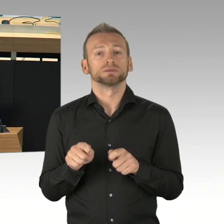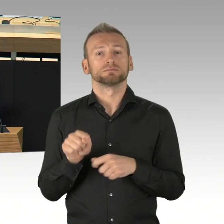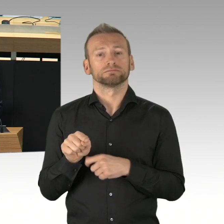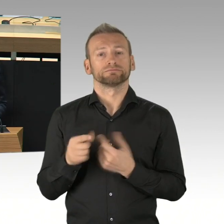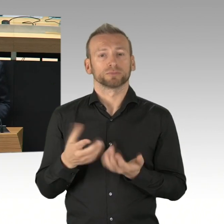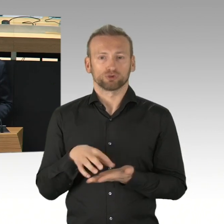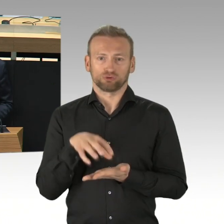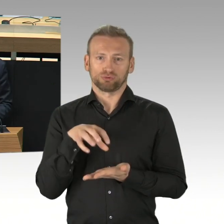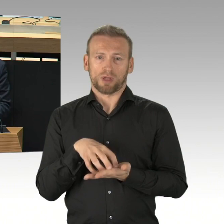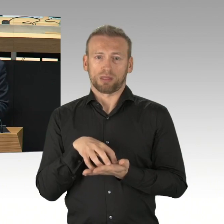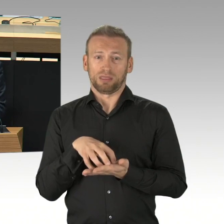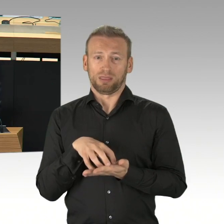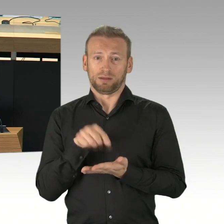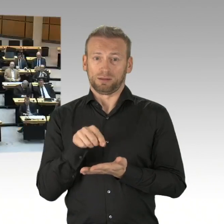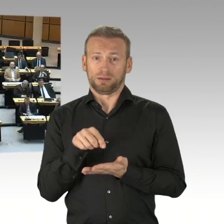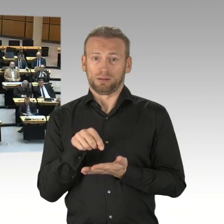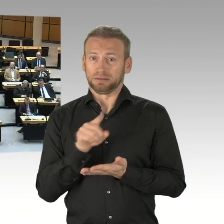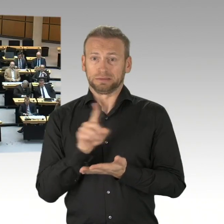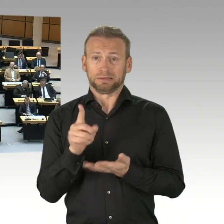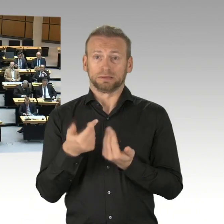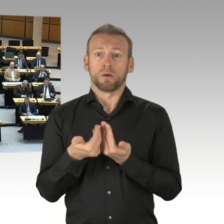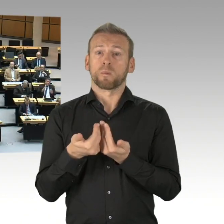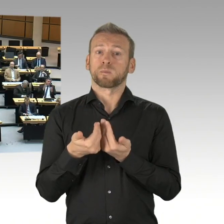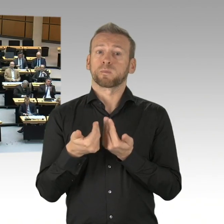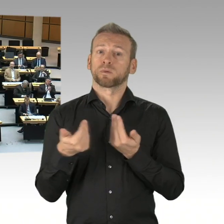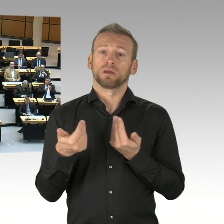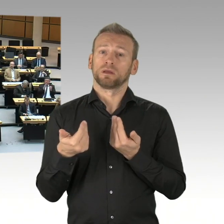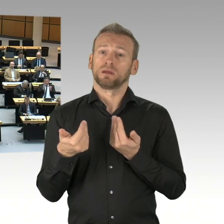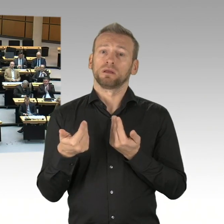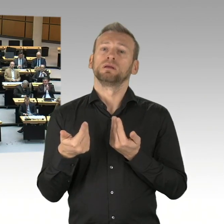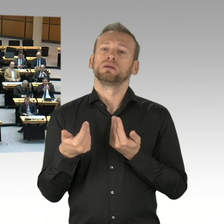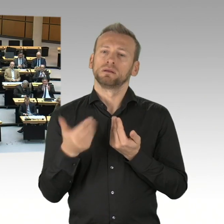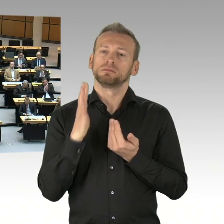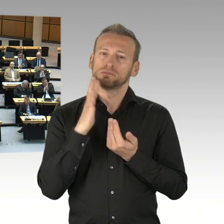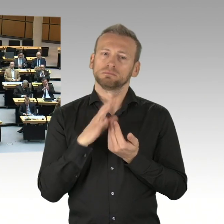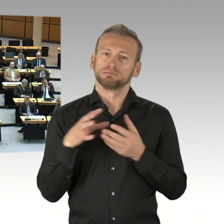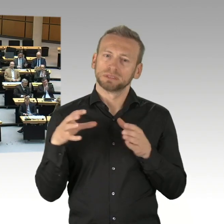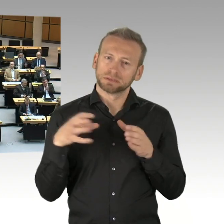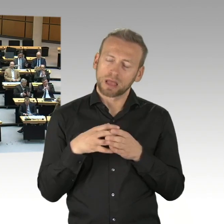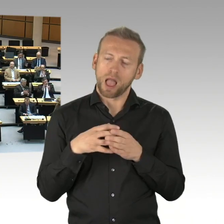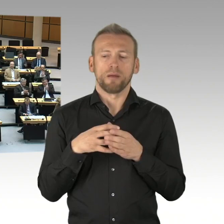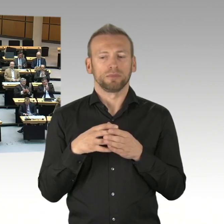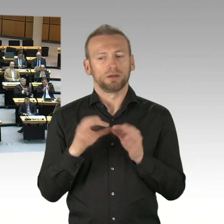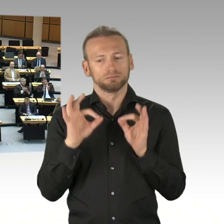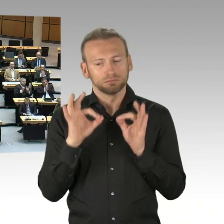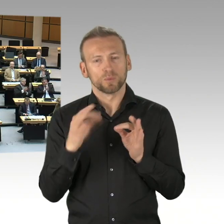(Beifall) (Präsidium) Für die SPD-Fraktion